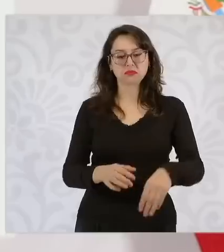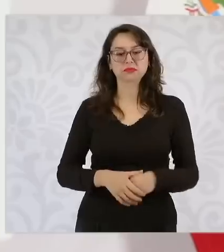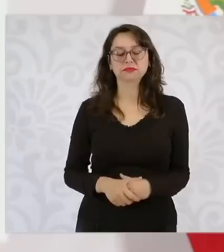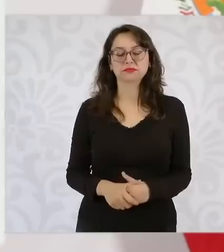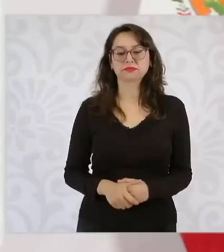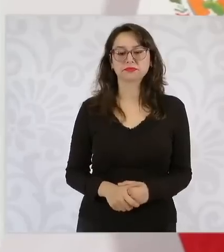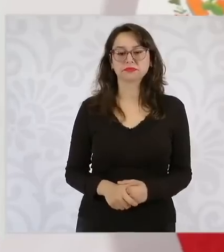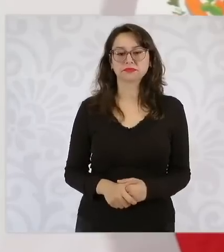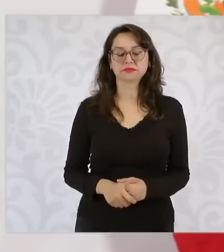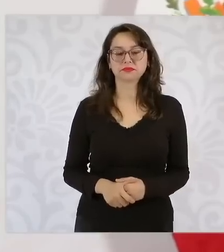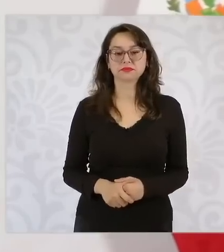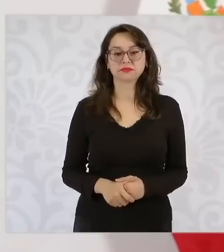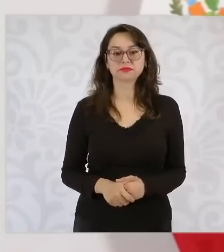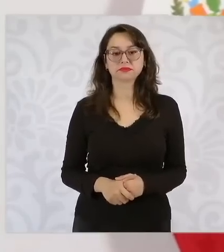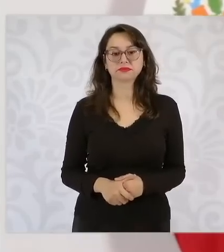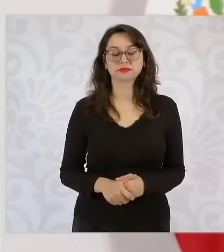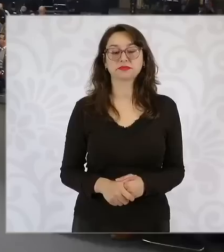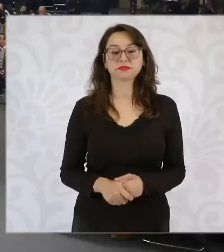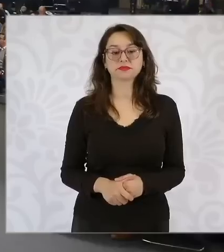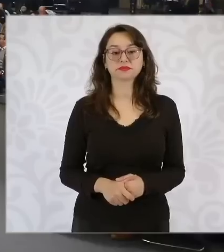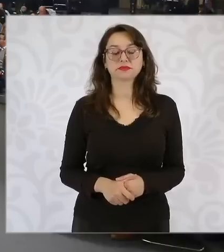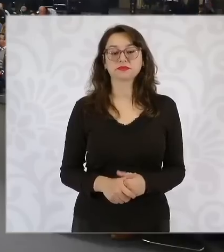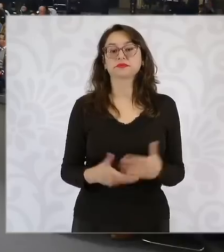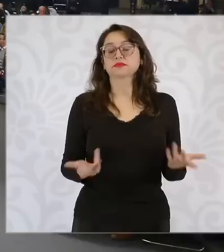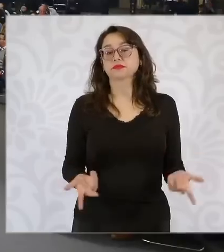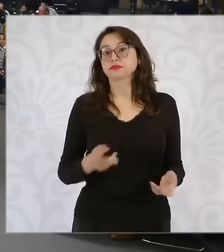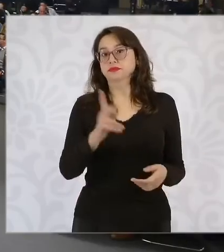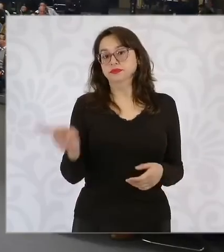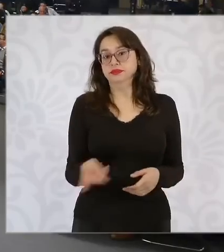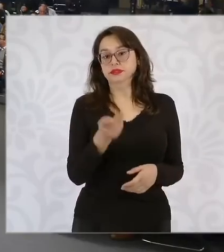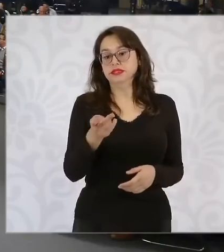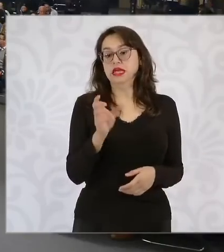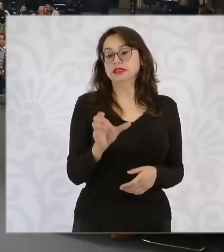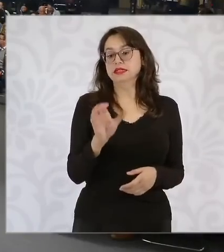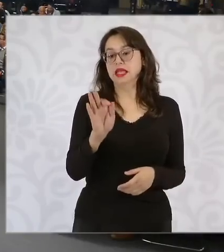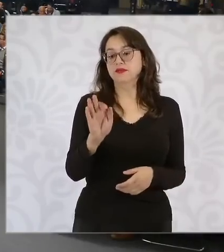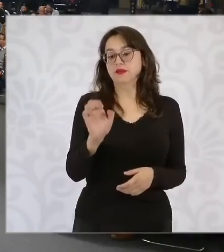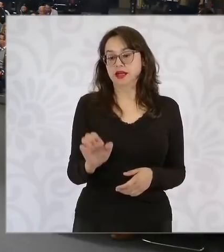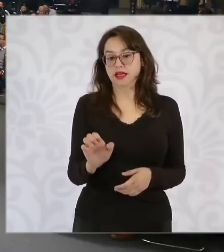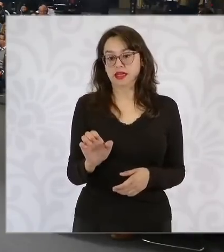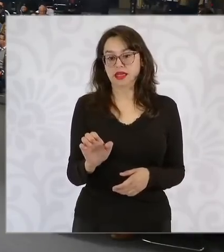gracias además preguntarle en el caso de c feo qué ocurrirá con el proceso acelerado de privatización